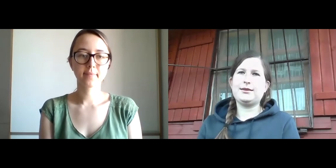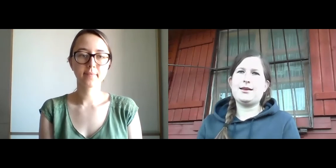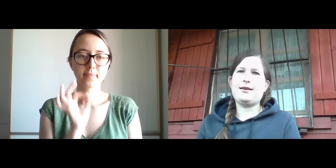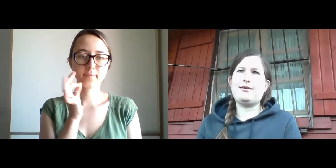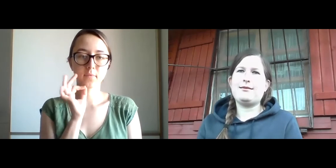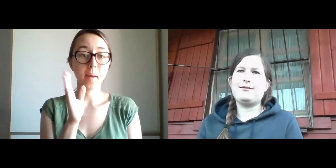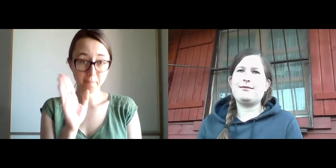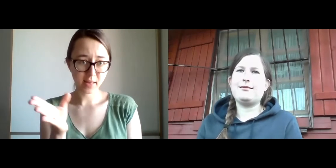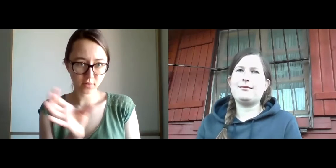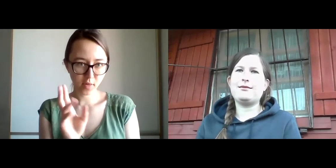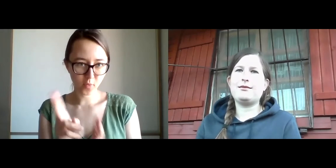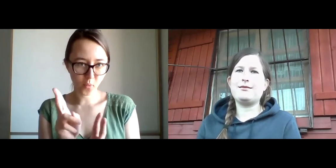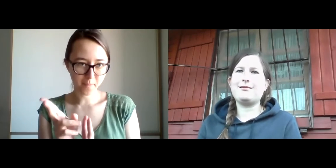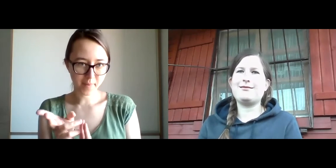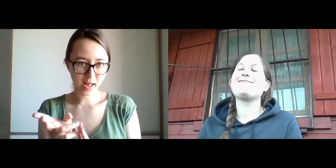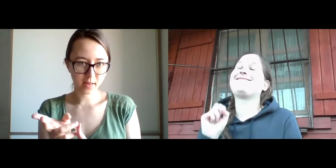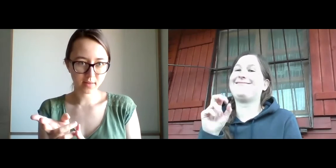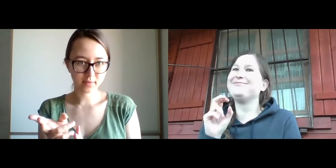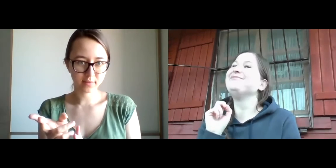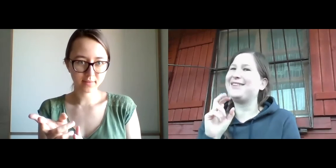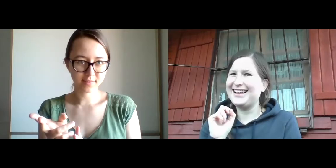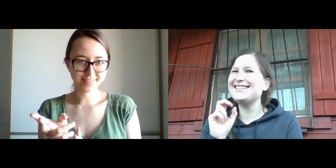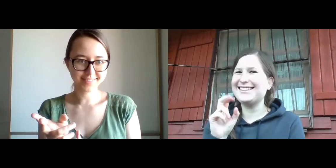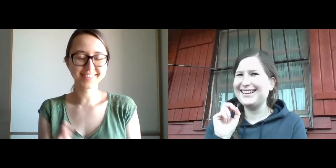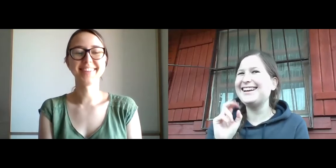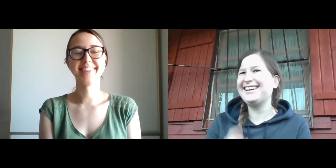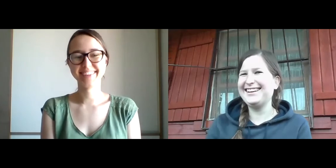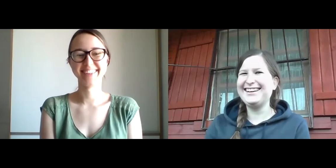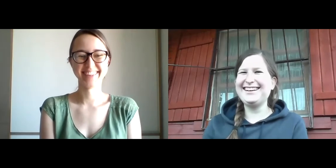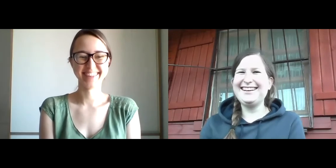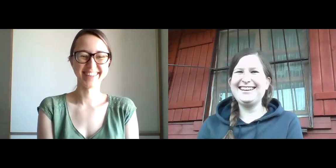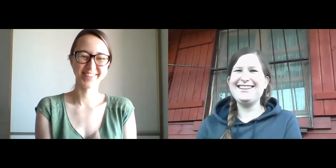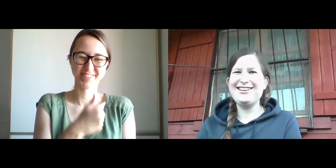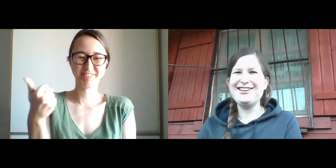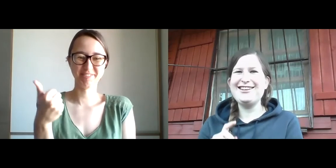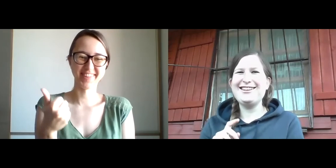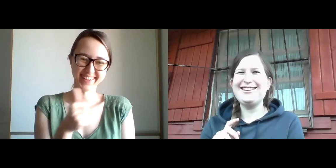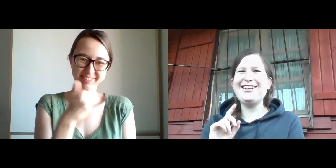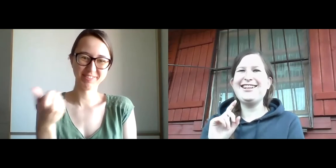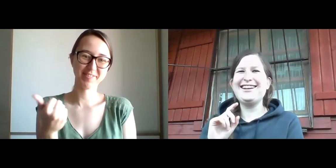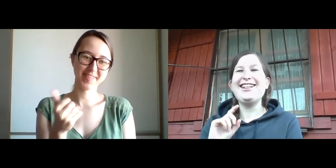Czy będzie tłumacz języka migowego? Tak, tak, będzie. Suuuuper!